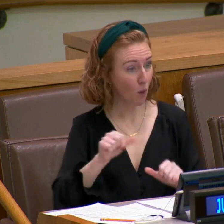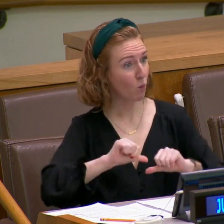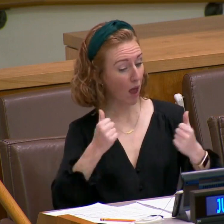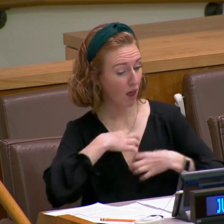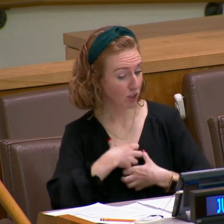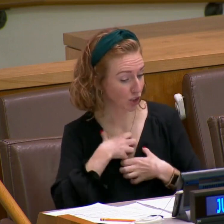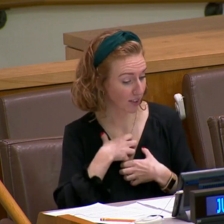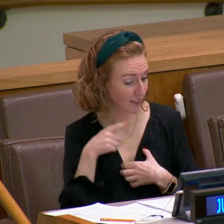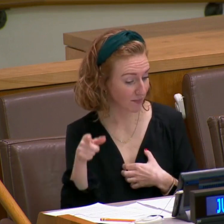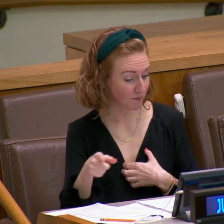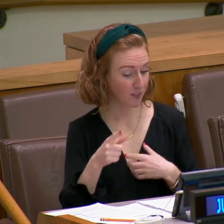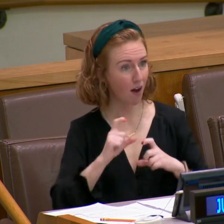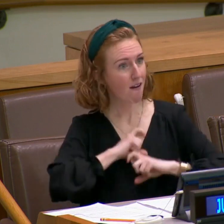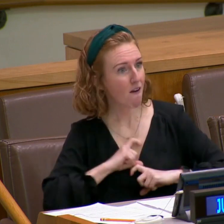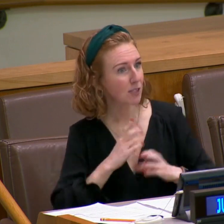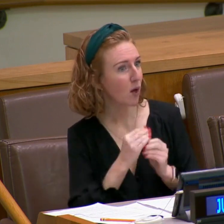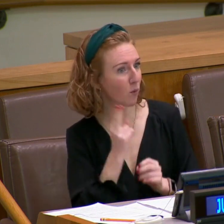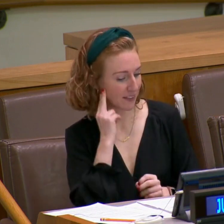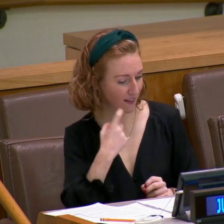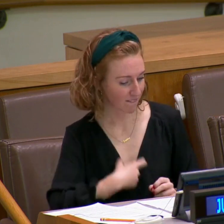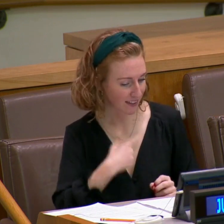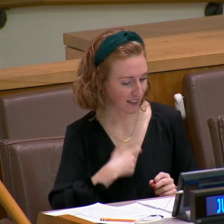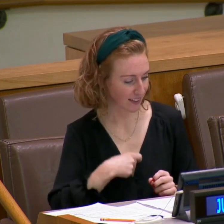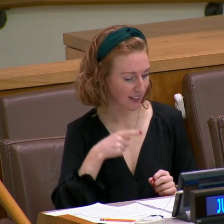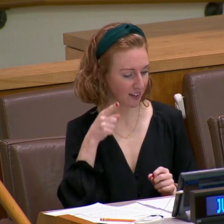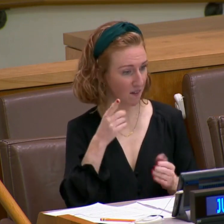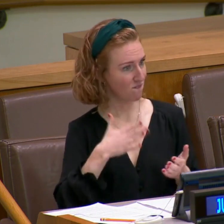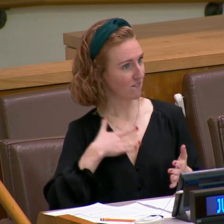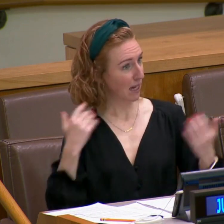¿están bien adaptadas?, ¿se sienten cómodas con su identidad sorda?,